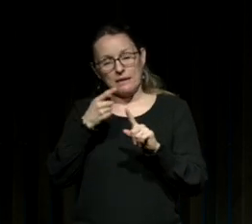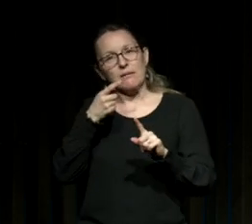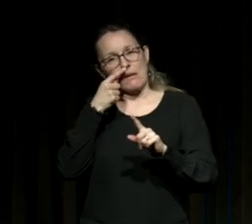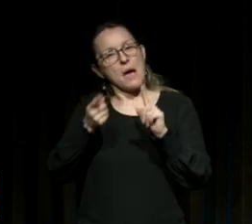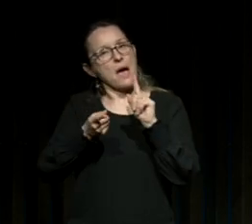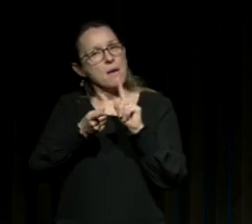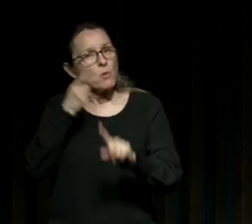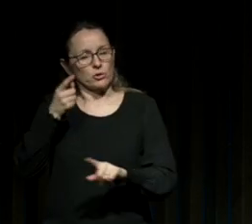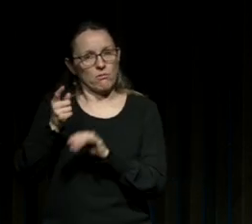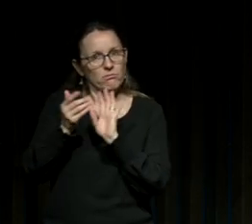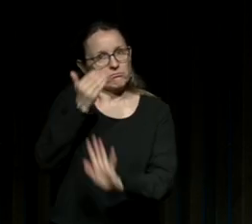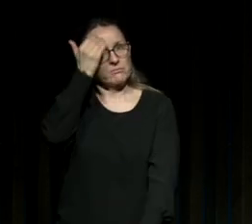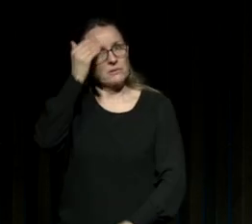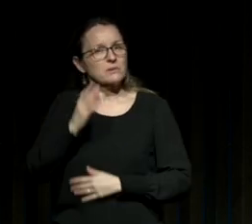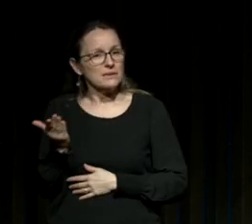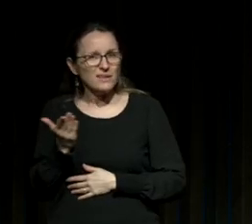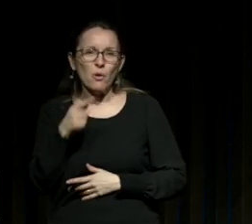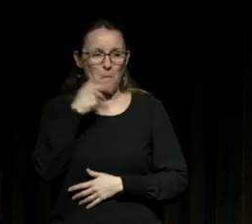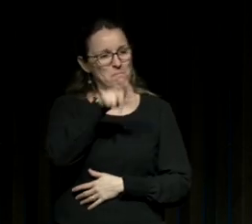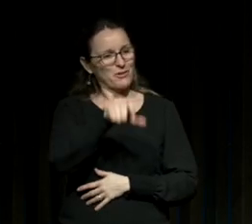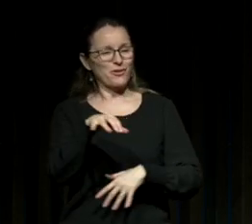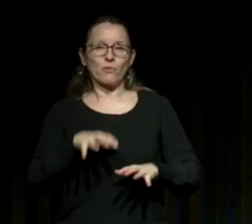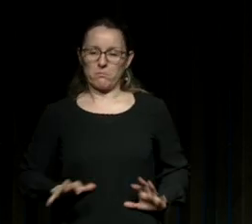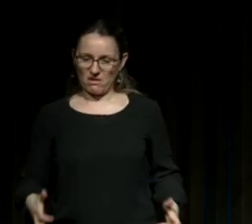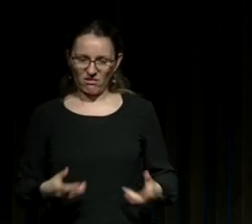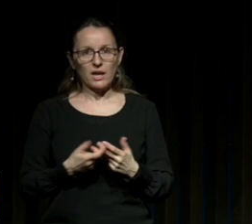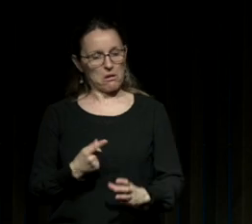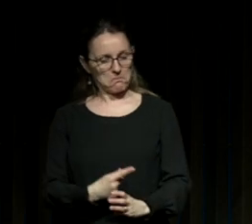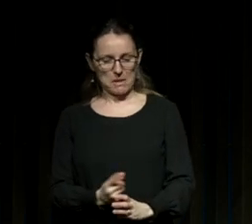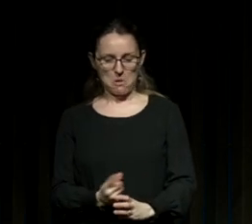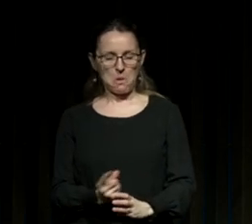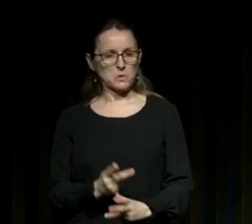c'est pas un chiffre sur une balance c'est pas un indice de masse corporelle c'est un patient